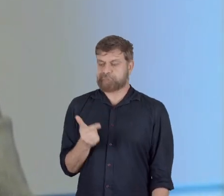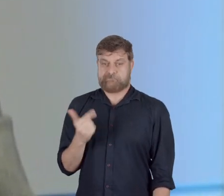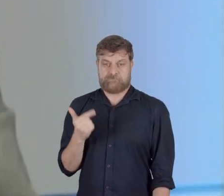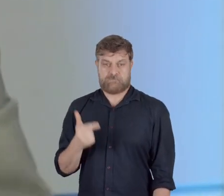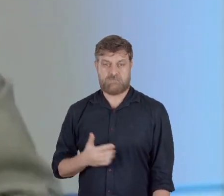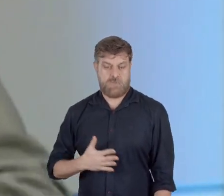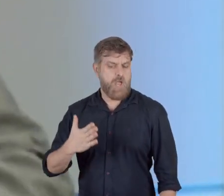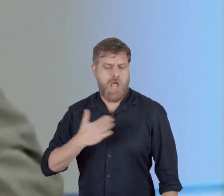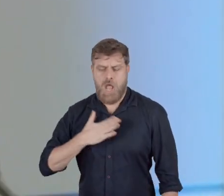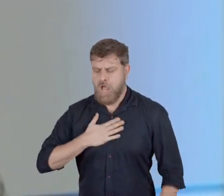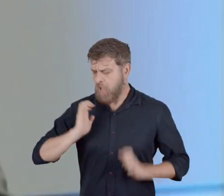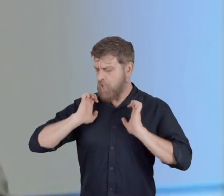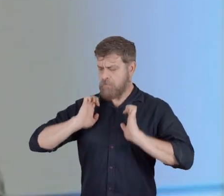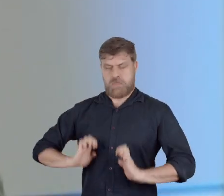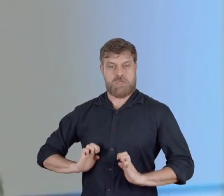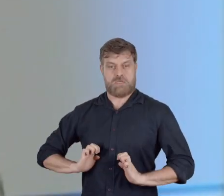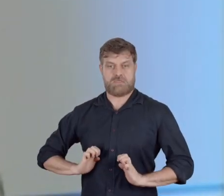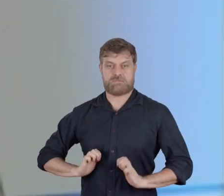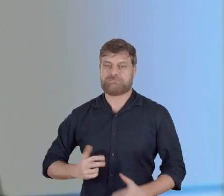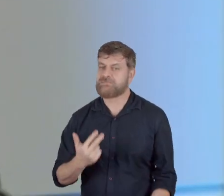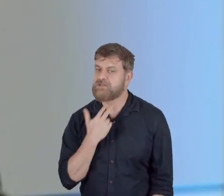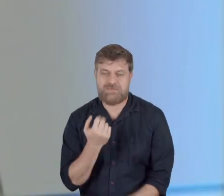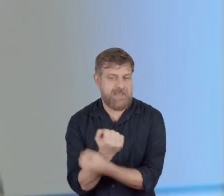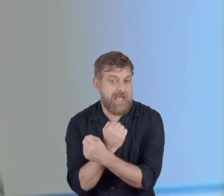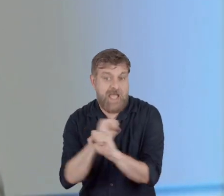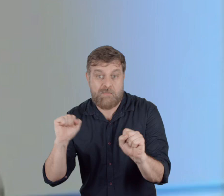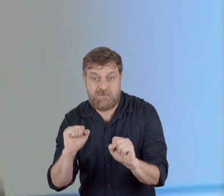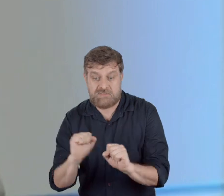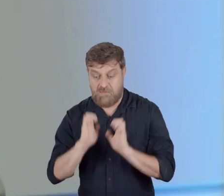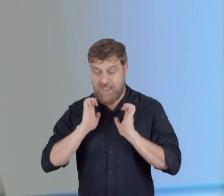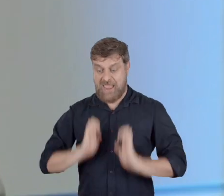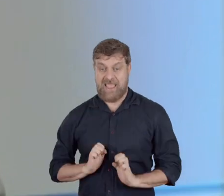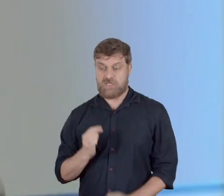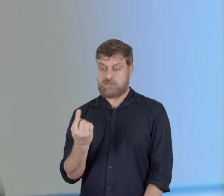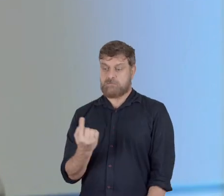Muita gente diz: não, mas na minha ética... Não há a possibilidade de ética individual,